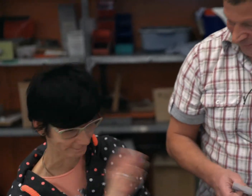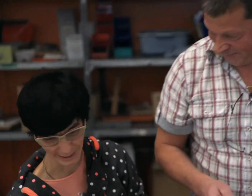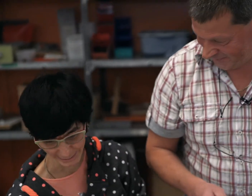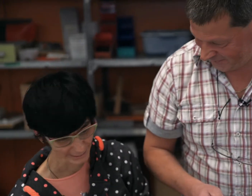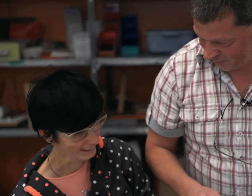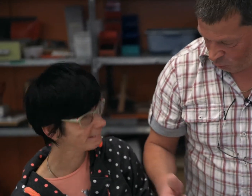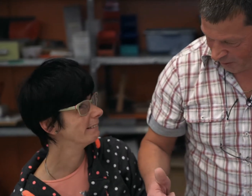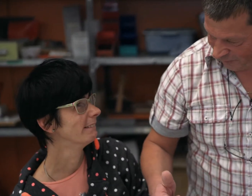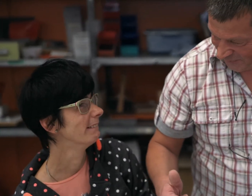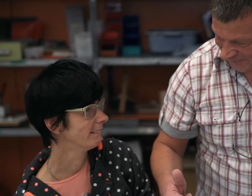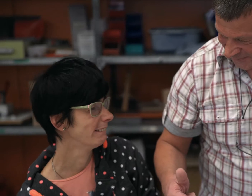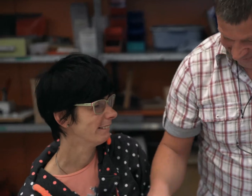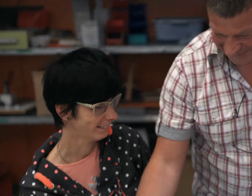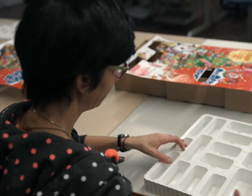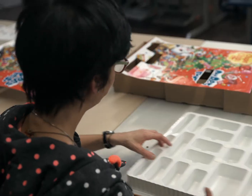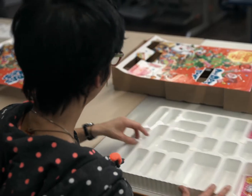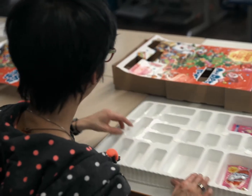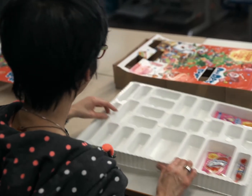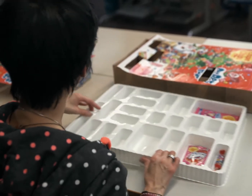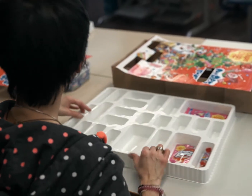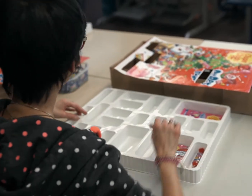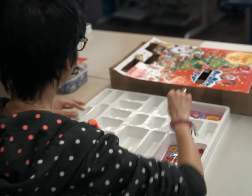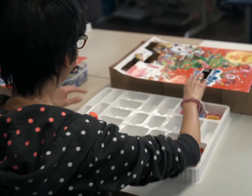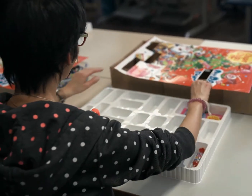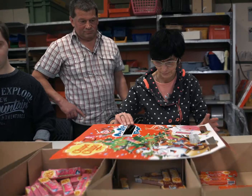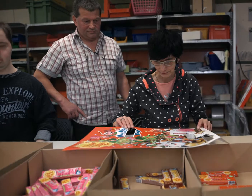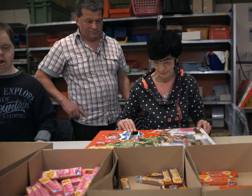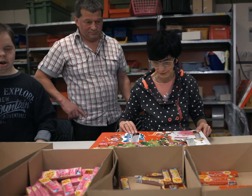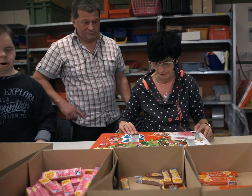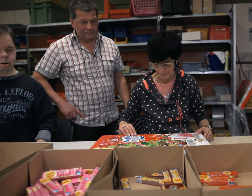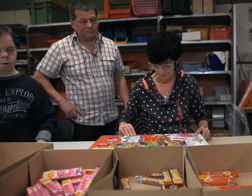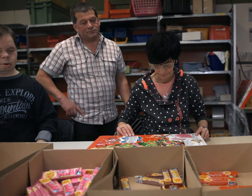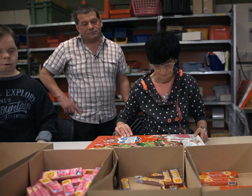Peter nutzt einerseits Gebärden, quasi in dem Moment, in dem die beiden miteinander kommunizieren.